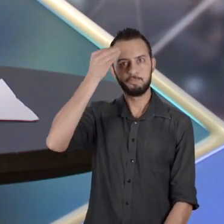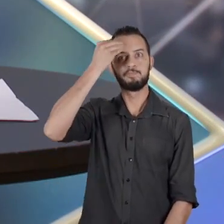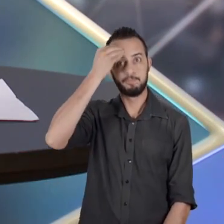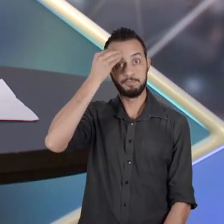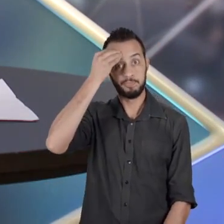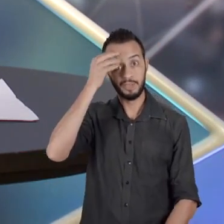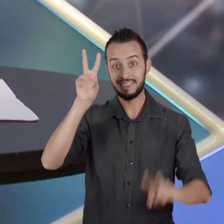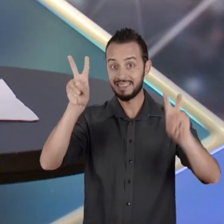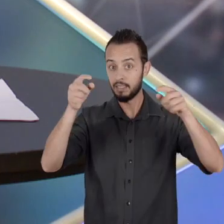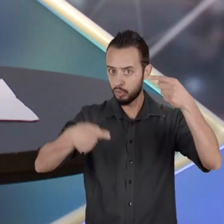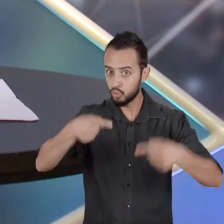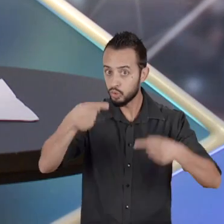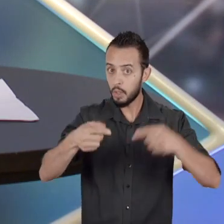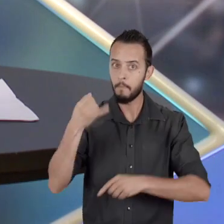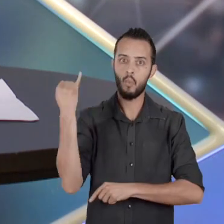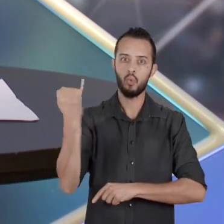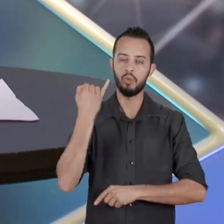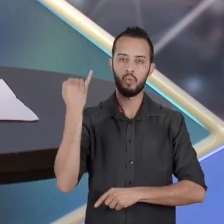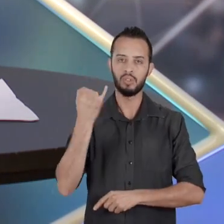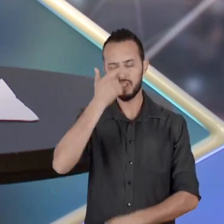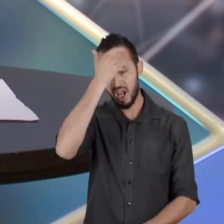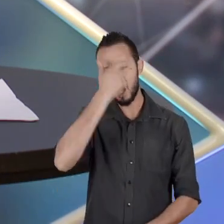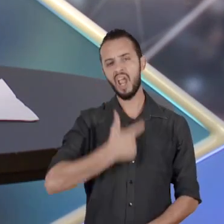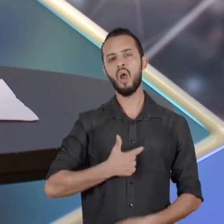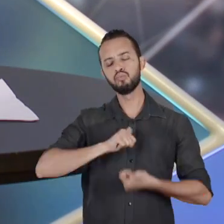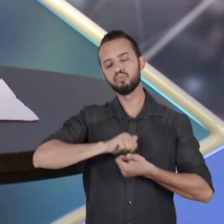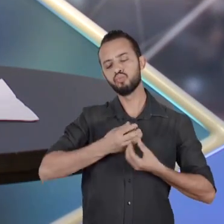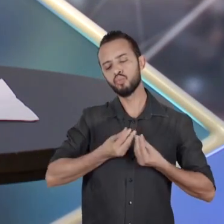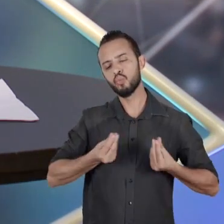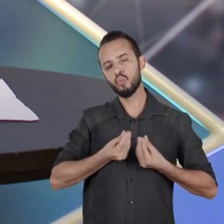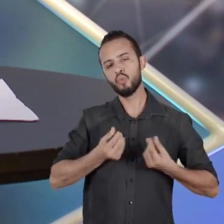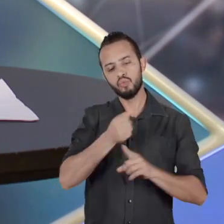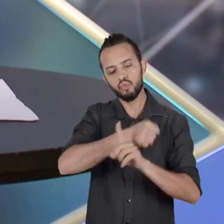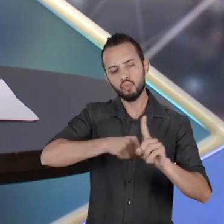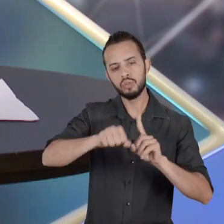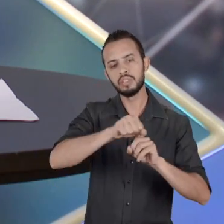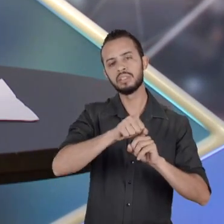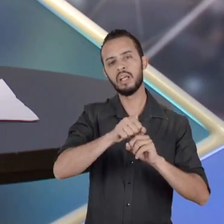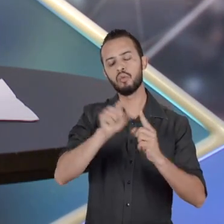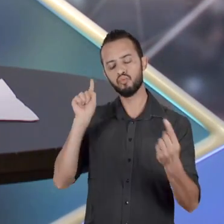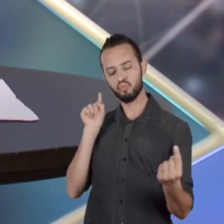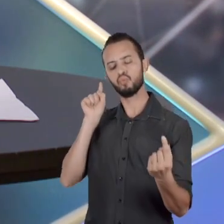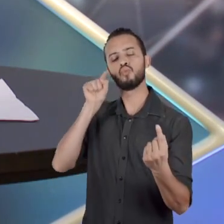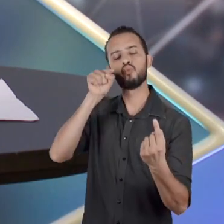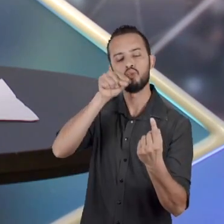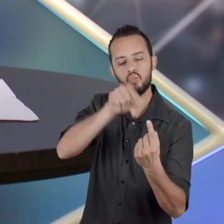à nossa discussão sobre que tipo de gente a gente quer ser, que tipo de espécie nós queremos ser,